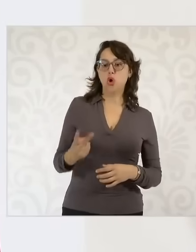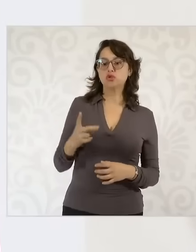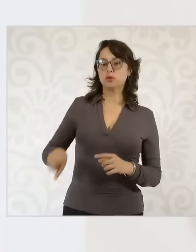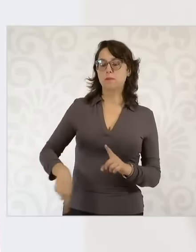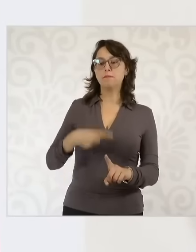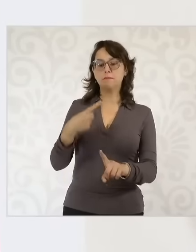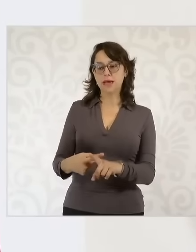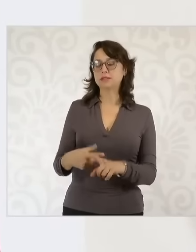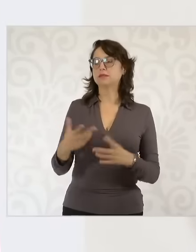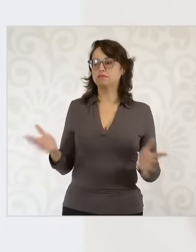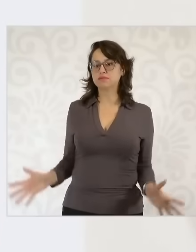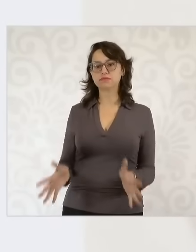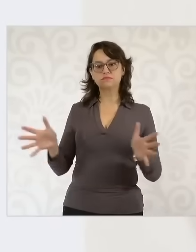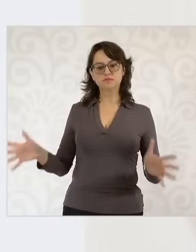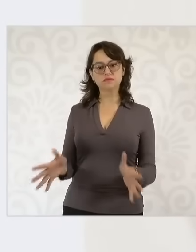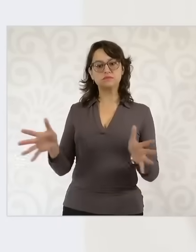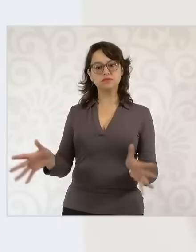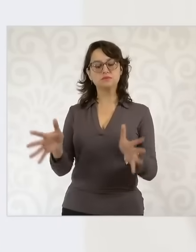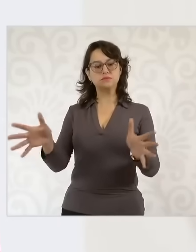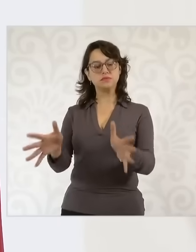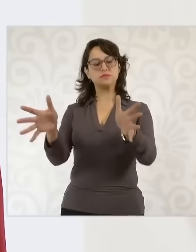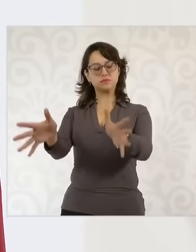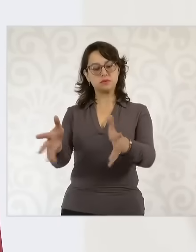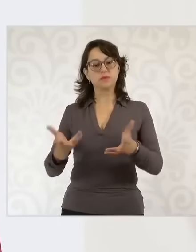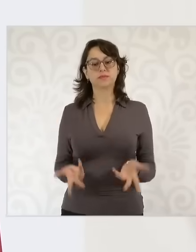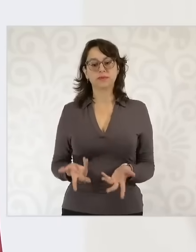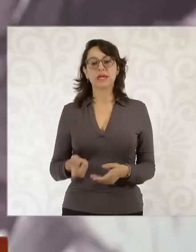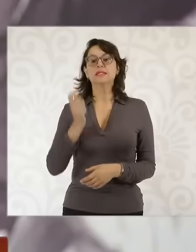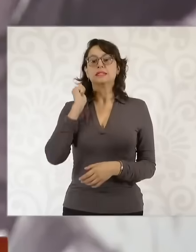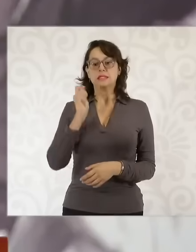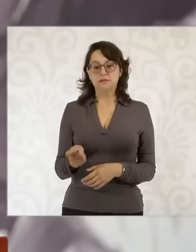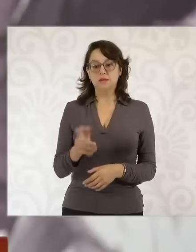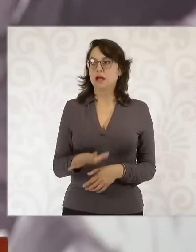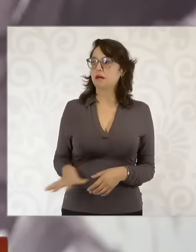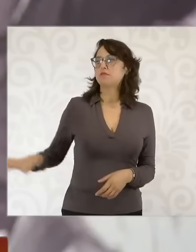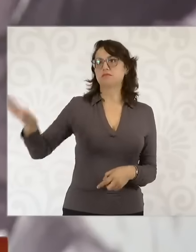Salina Cruz y con la legitimidad que otorgó nuevamente la voluntad del pueblo en los